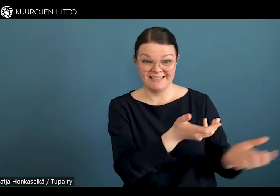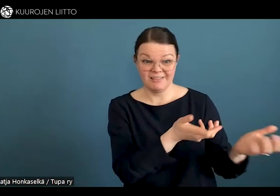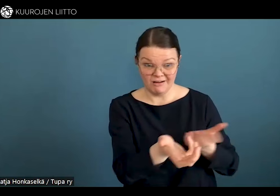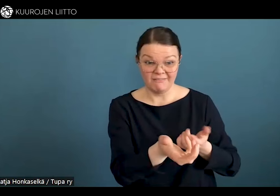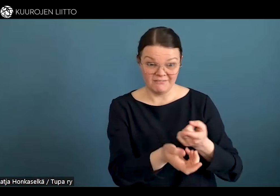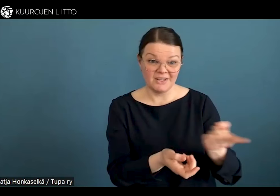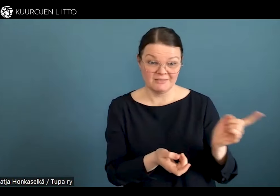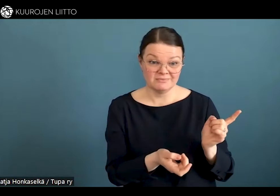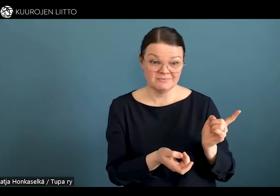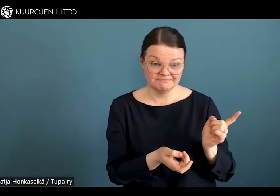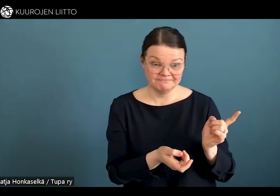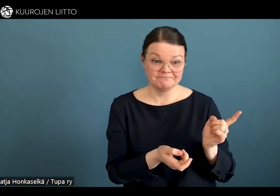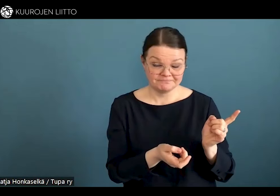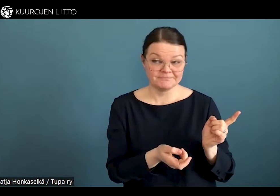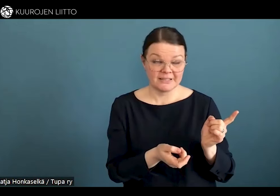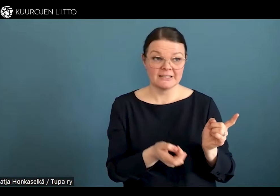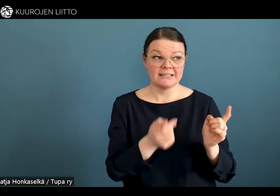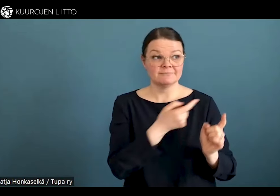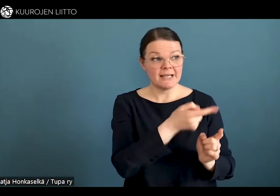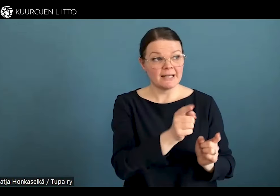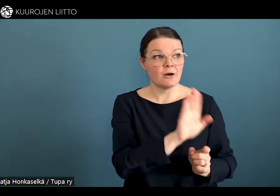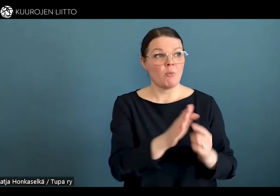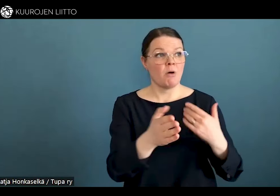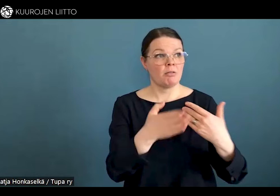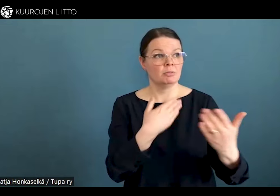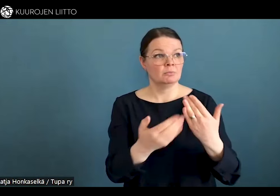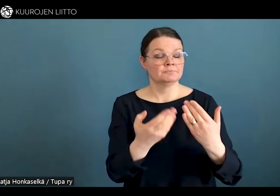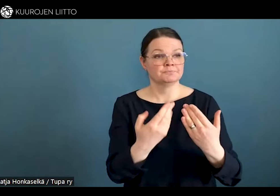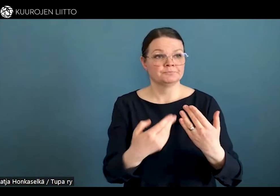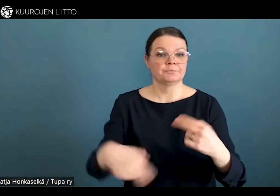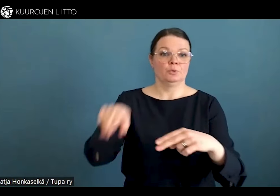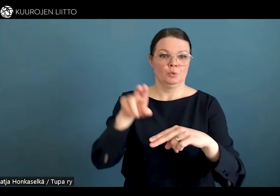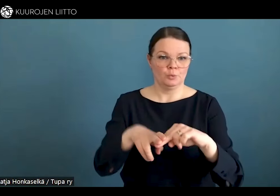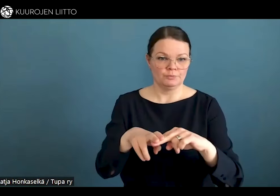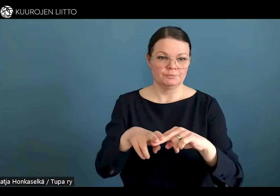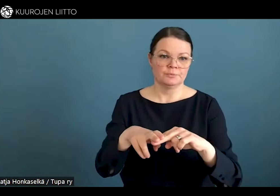koska heitä todella tarvitaan, ja että heidän työllistymisensä -